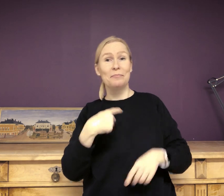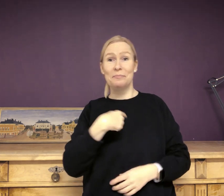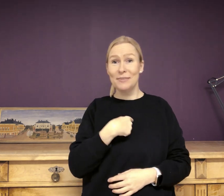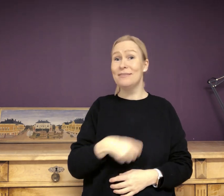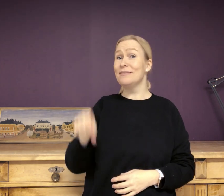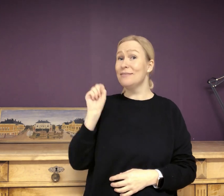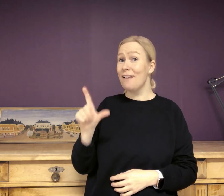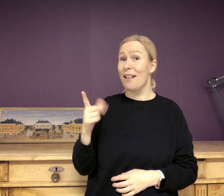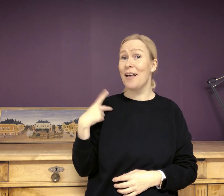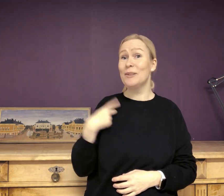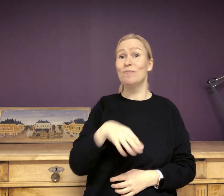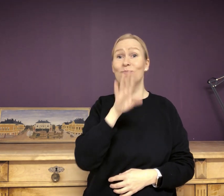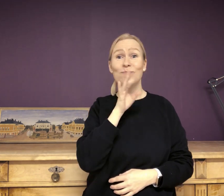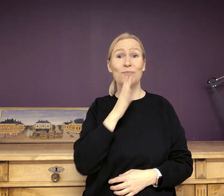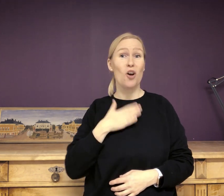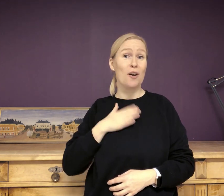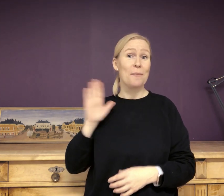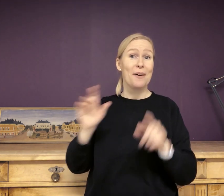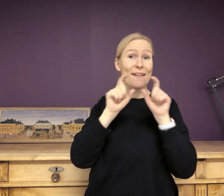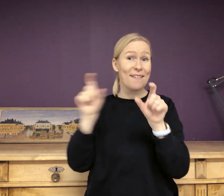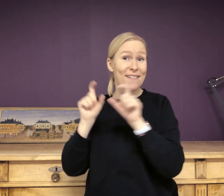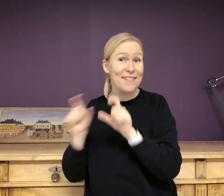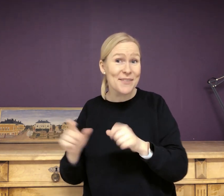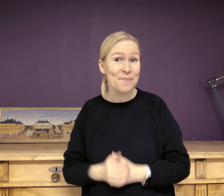ja meillä on Sallan kanssa molemmilla omat aiheemme.